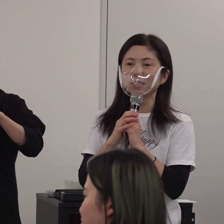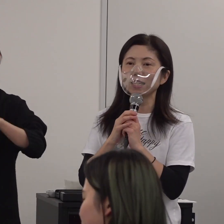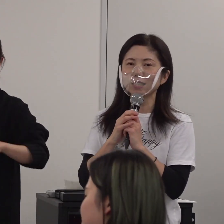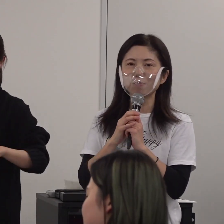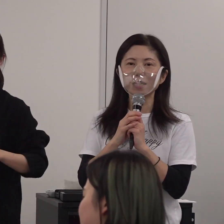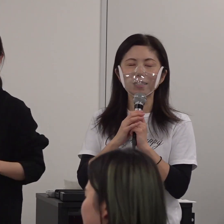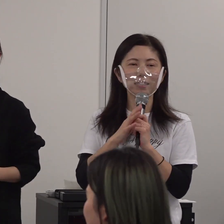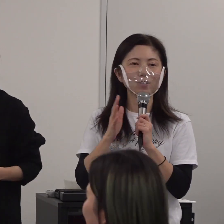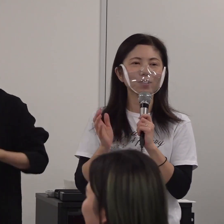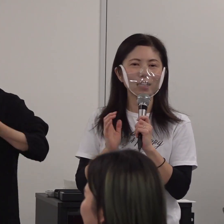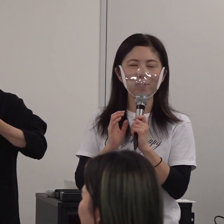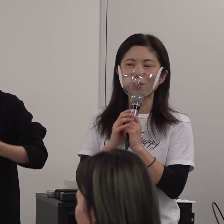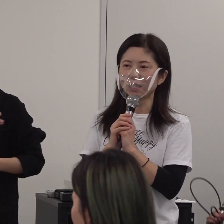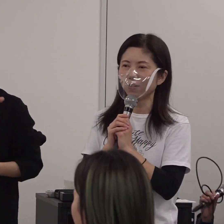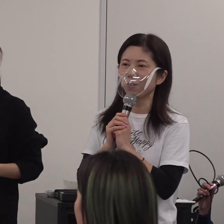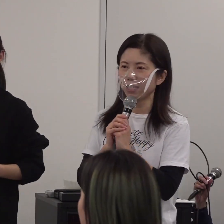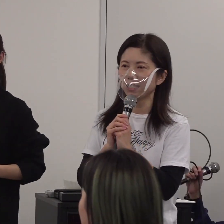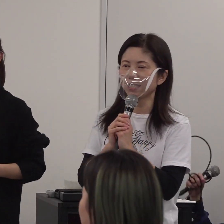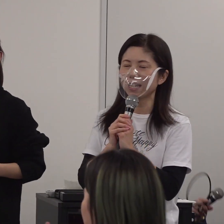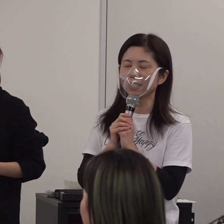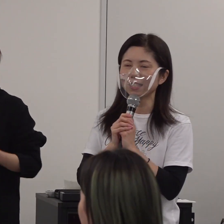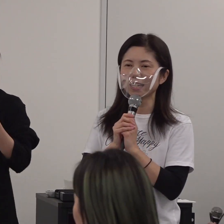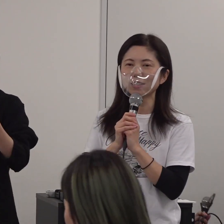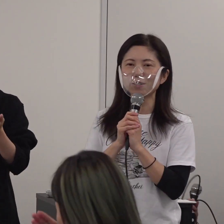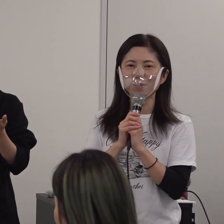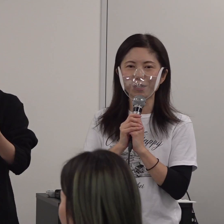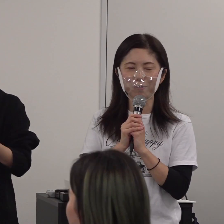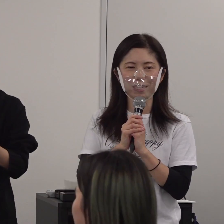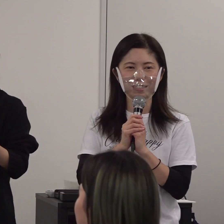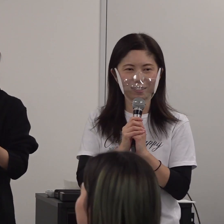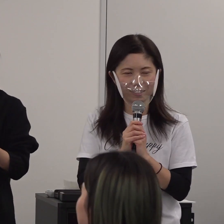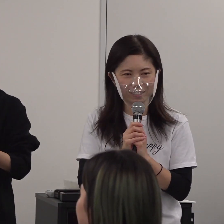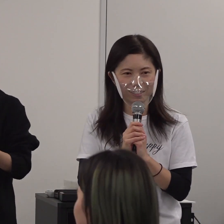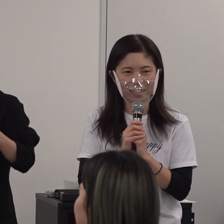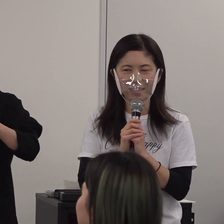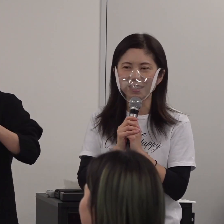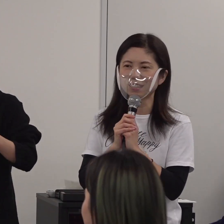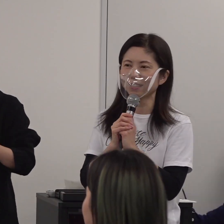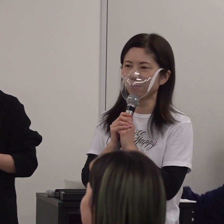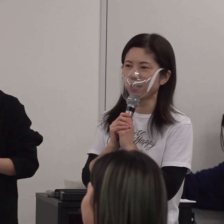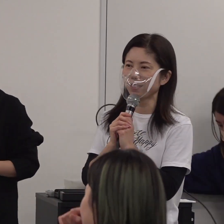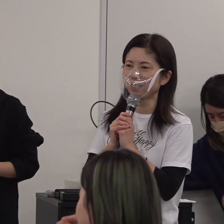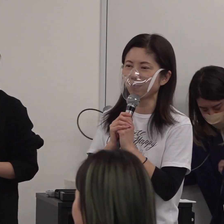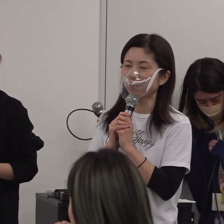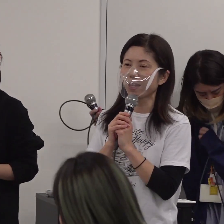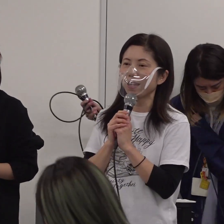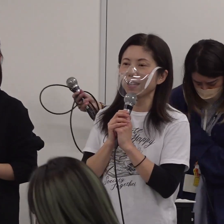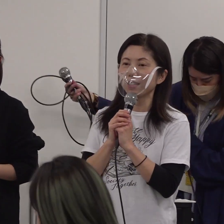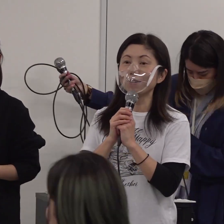ぜひね皆さんにとって実り多い 時間にしたいと思いますよろしくお願いいたします